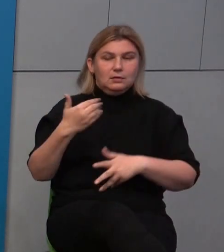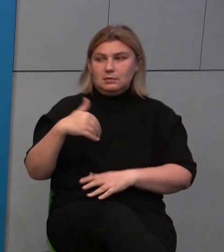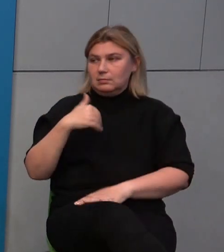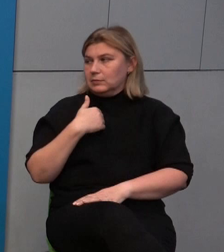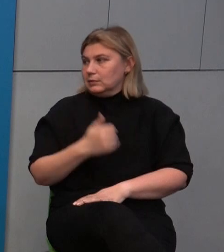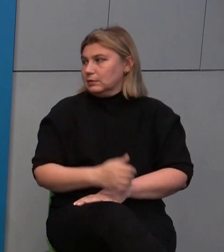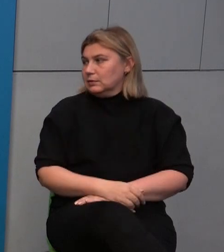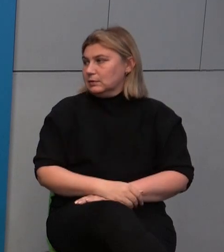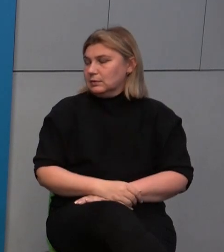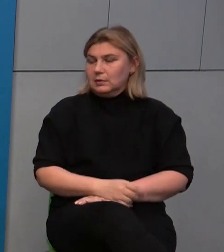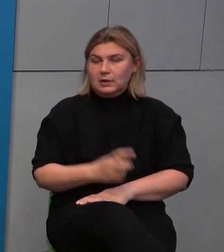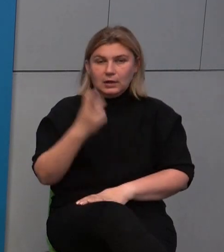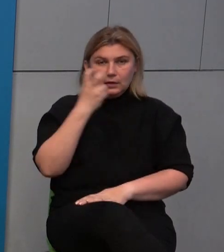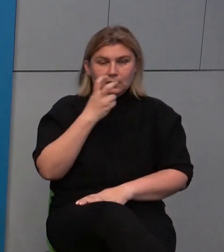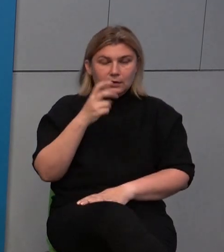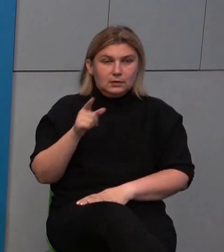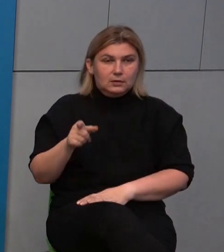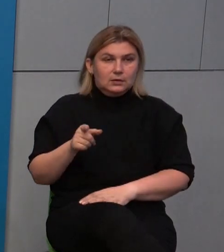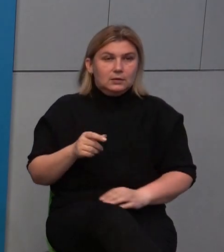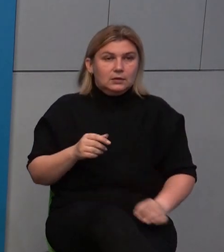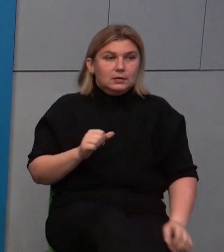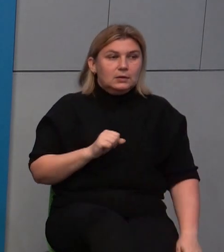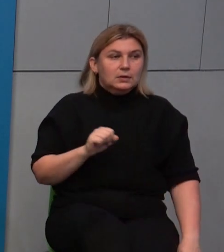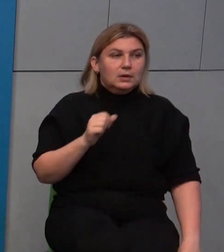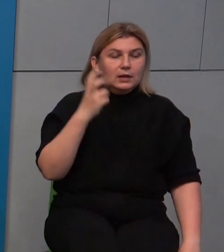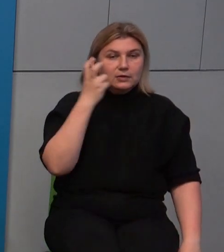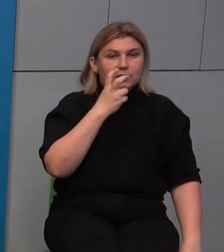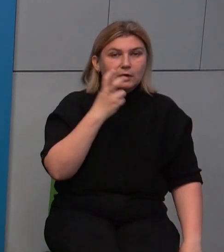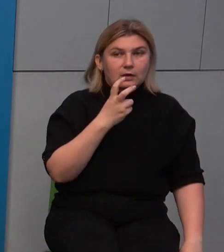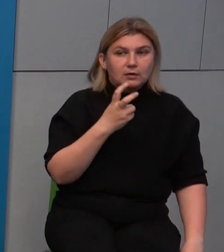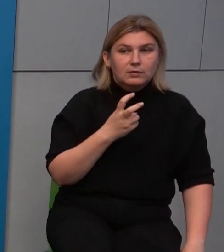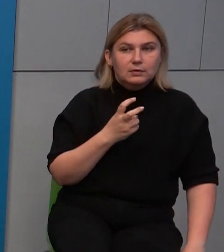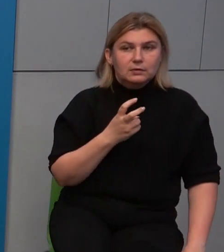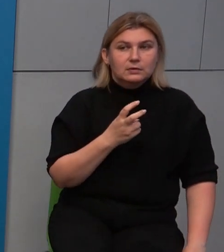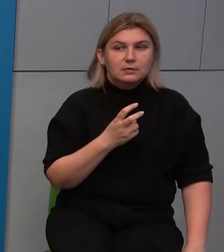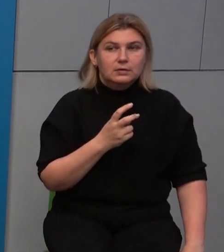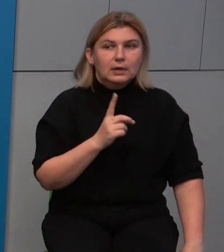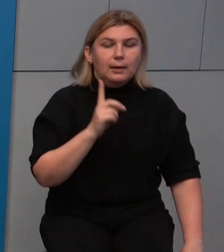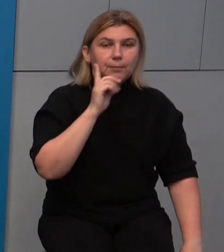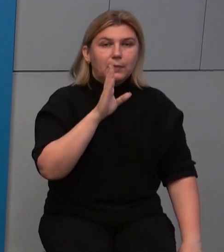To też jest w ogóle ciekawy wątek, bo tutaj jest taka ciekawa sugestia, że prawdopodobnie nie podszedł